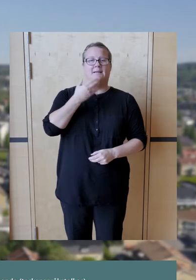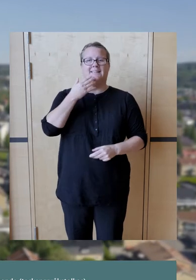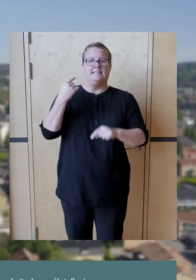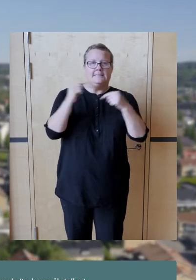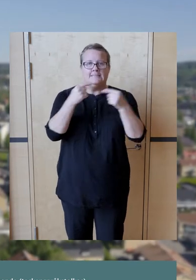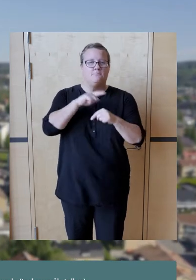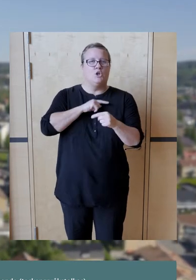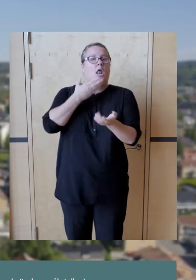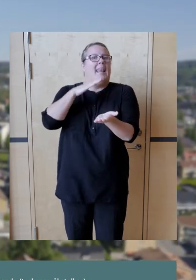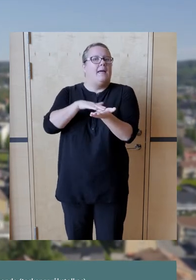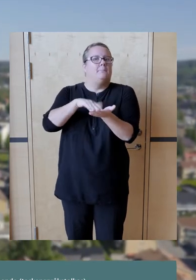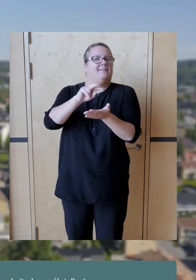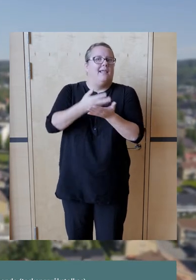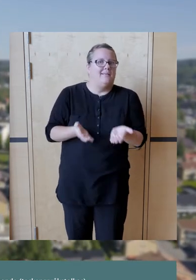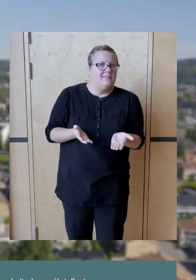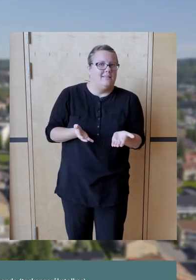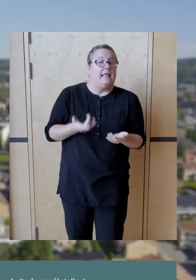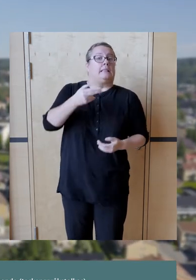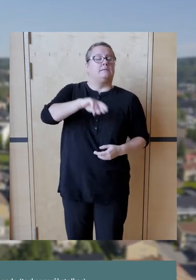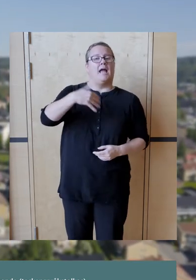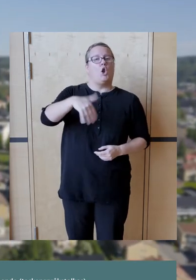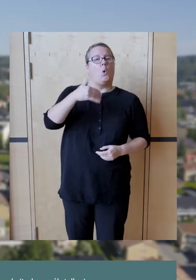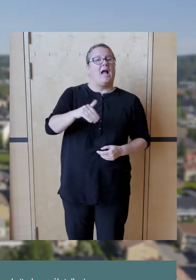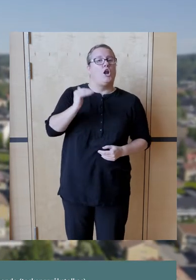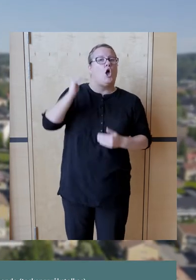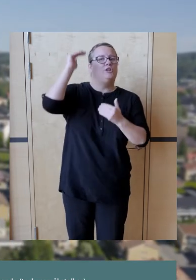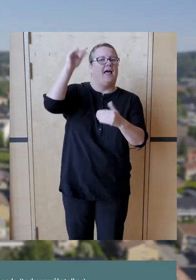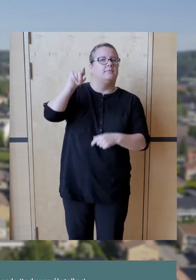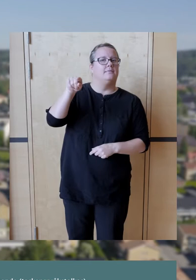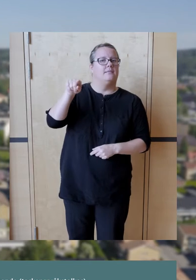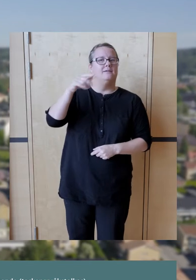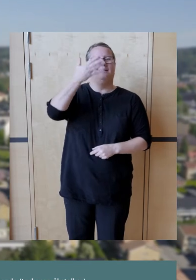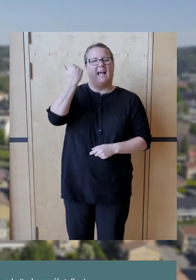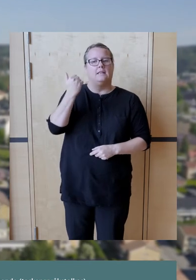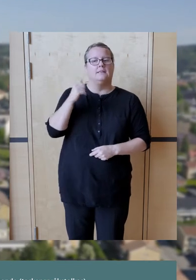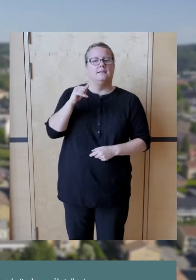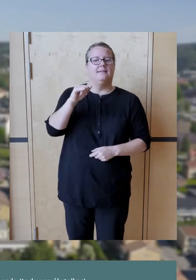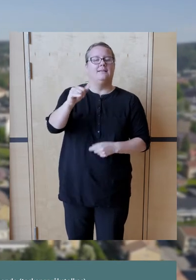Klockarhöjden som skulle kunna tas in i bedömningen utav antalet